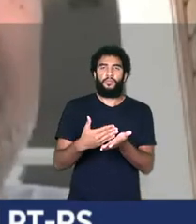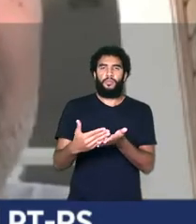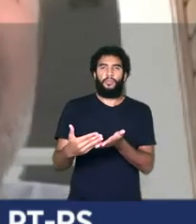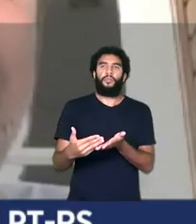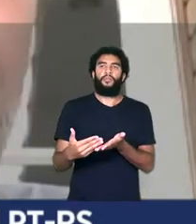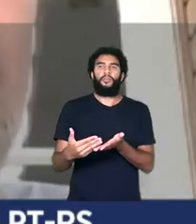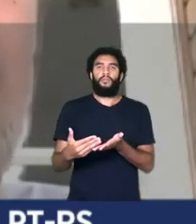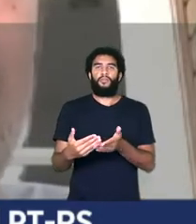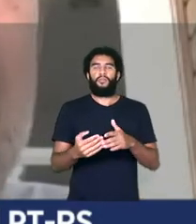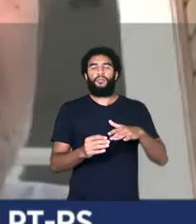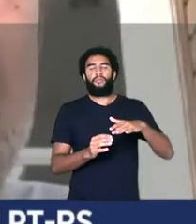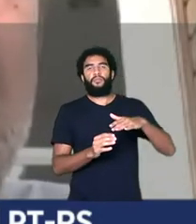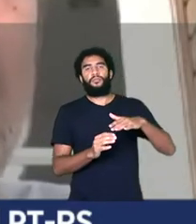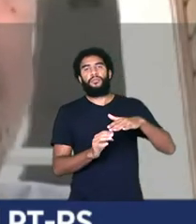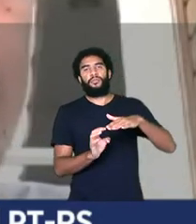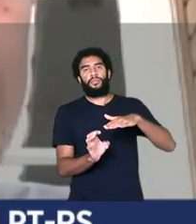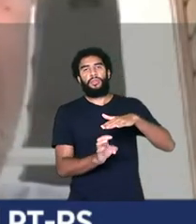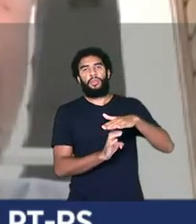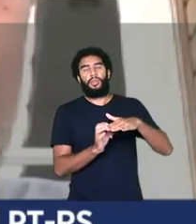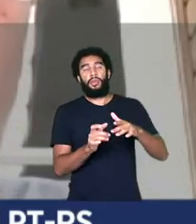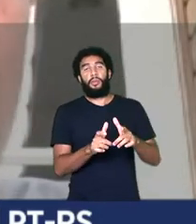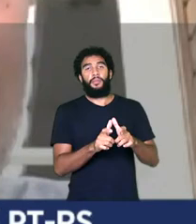PRESIDÊNCIA QUE OCUPAVA LEGITIMAMENTE, INICIOU-SE UM PROCESSO DE PRIVATIZAÇÃO DA MAIOR EMPRESA PÚBLICA